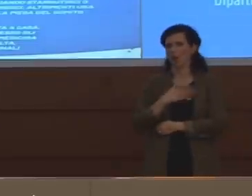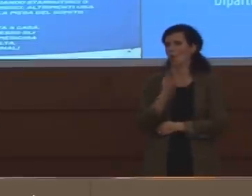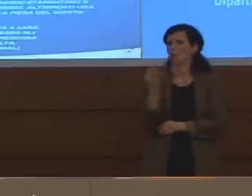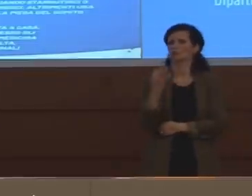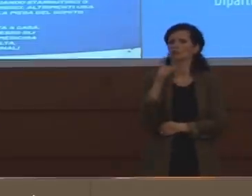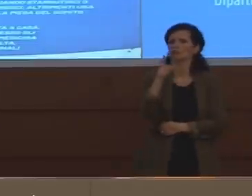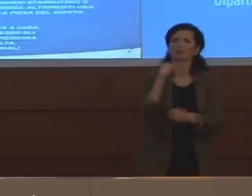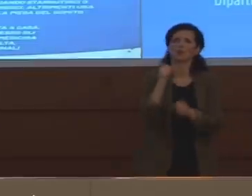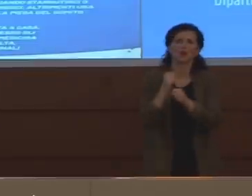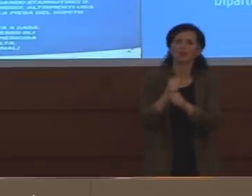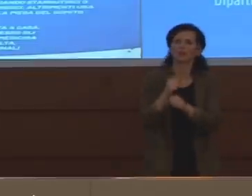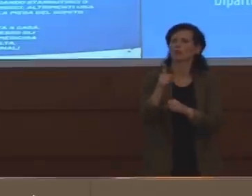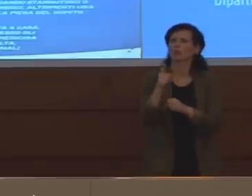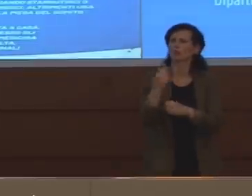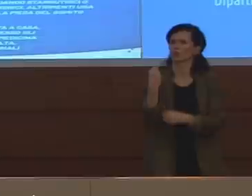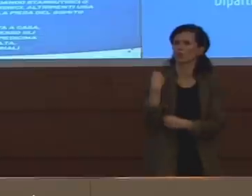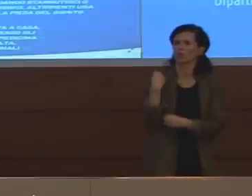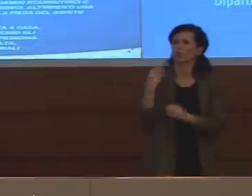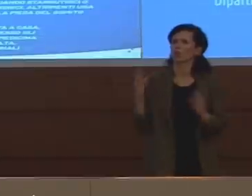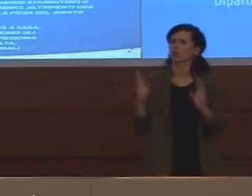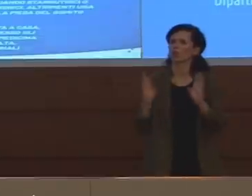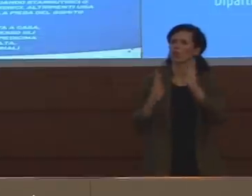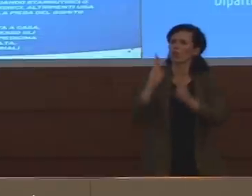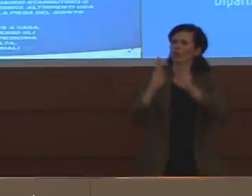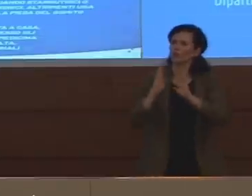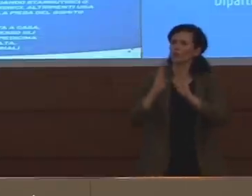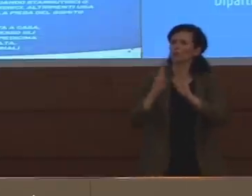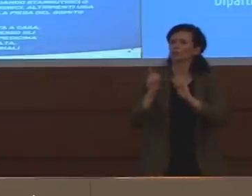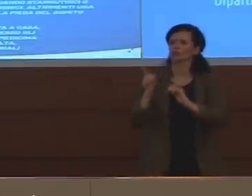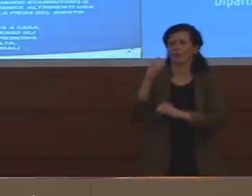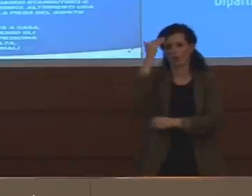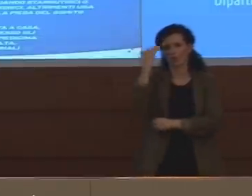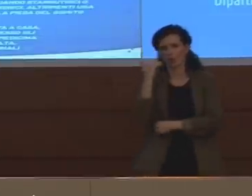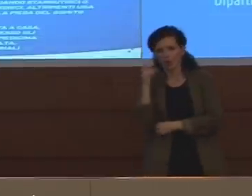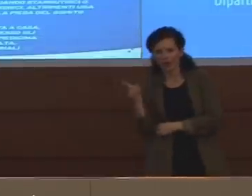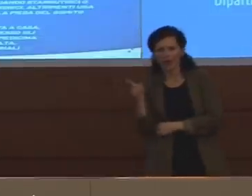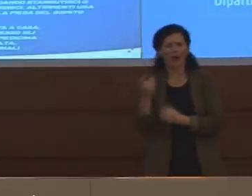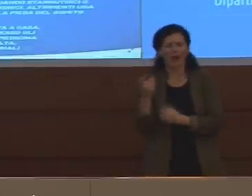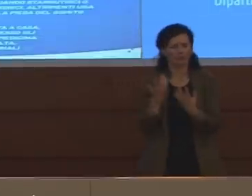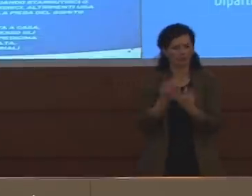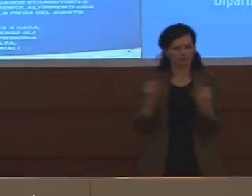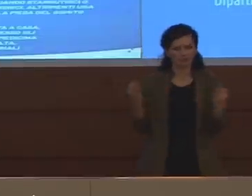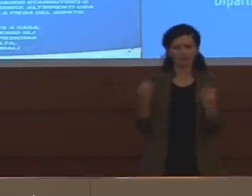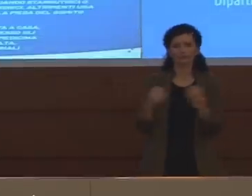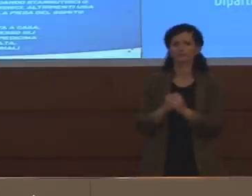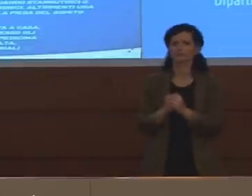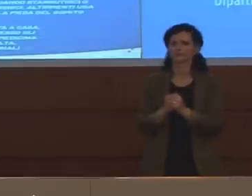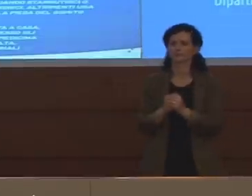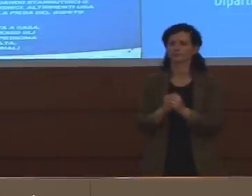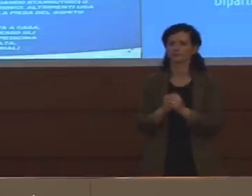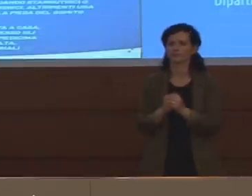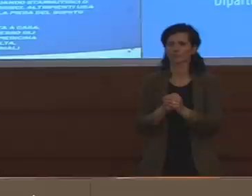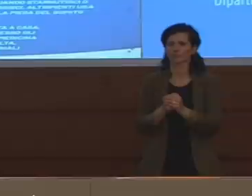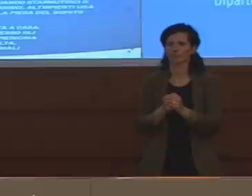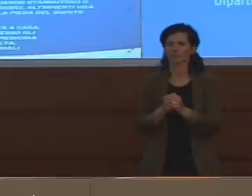riferimento a un singolo caso. C'è la grande domanda, il grande punto